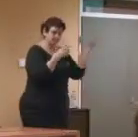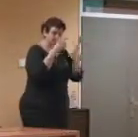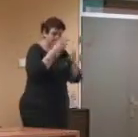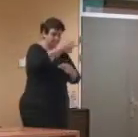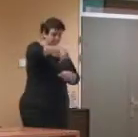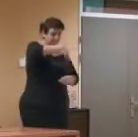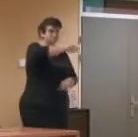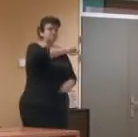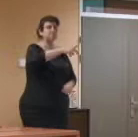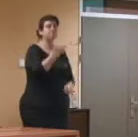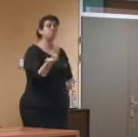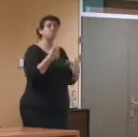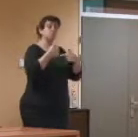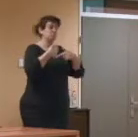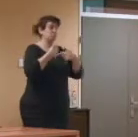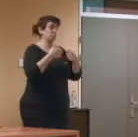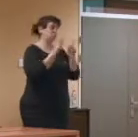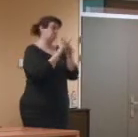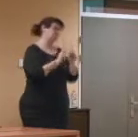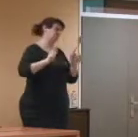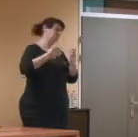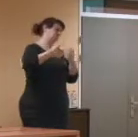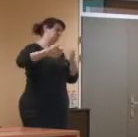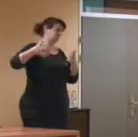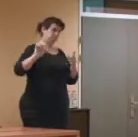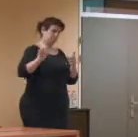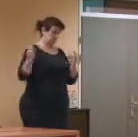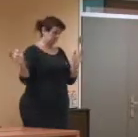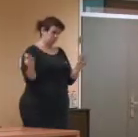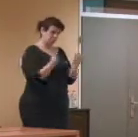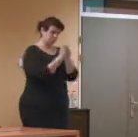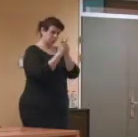Yo no me voy a alargar mucho porque además